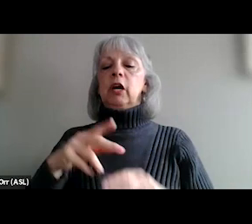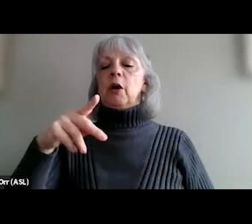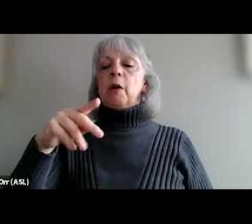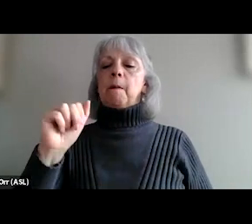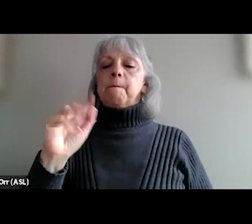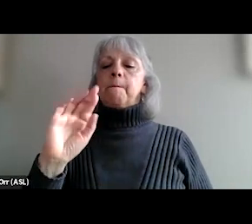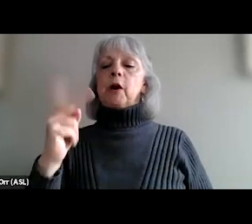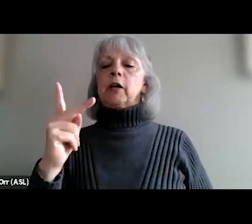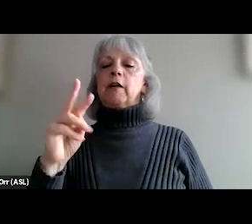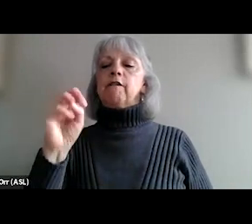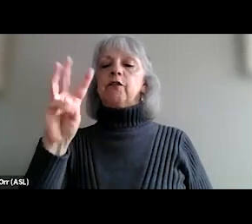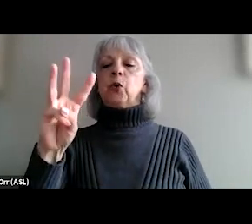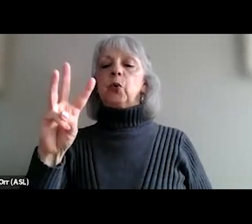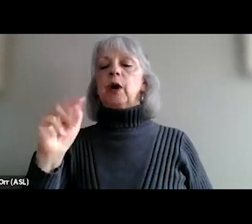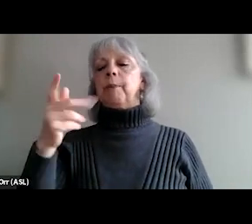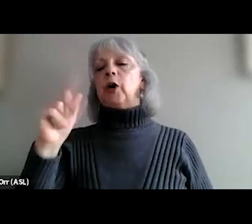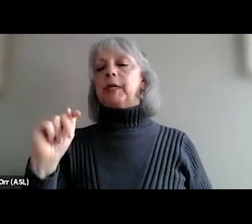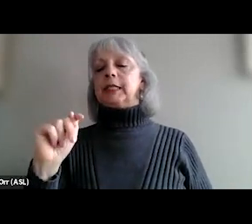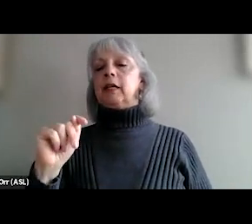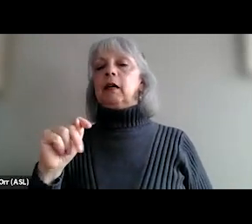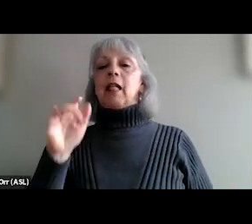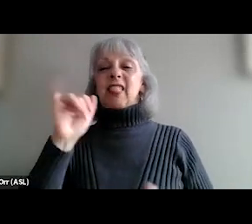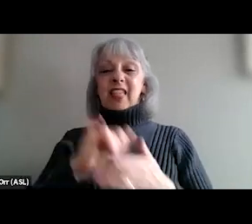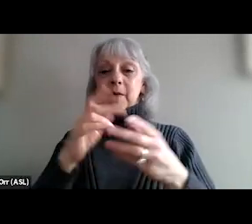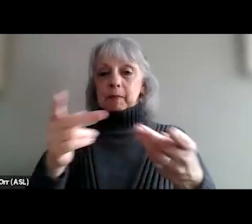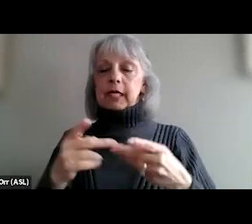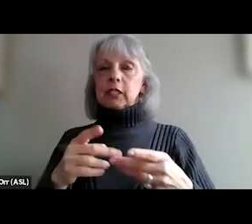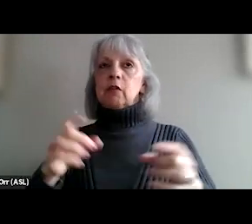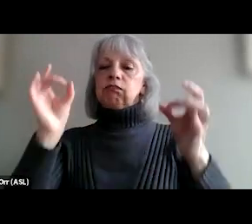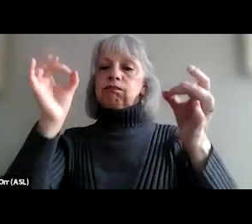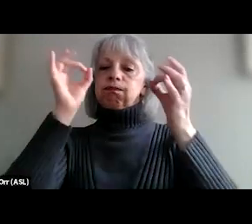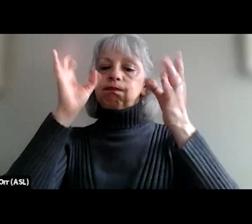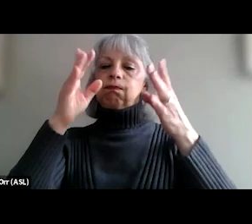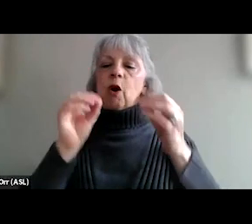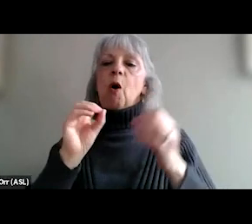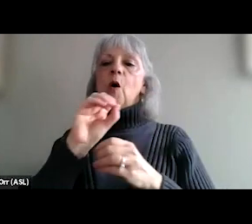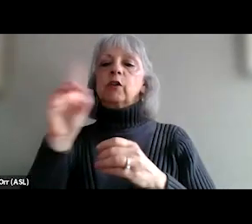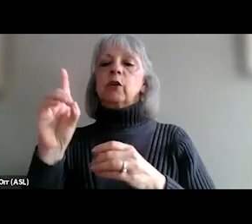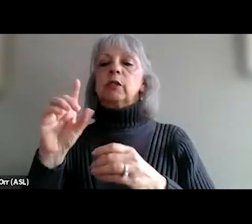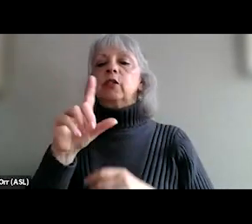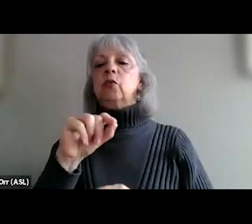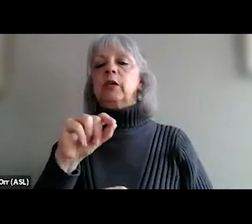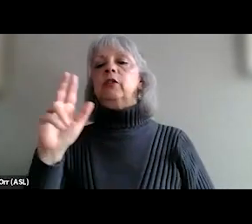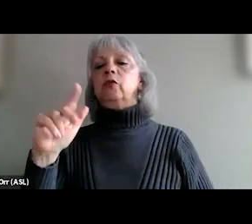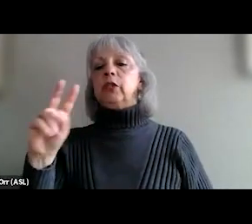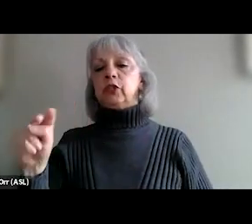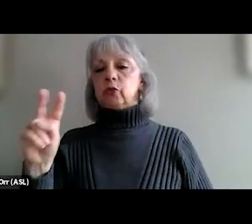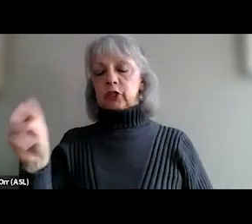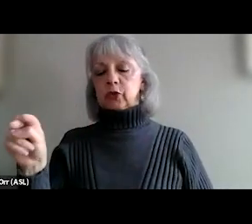que fue el escenario de una sobredosis masiva en 2022. Motivado por esta mesa redonda, el Departamento de Vivienda